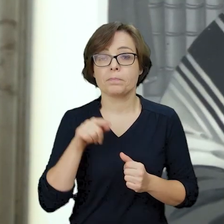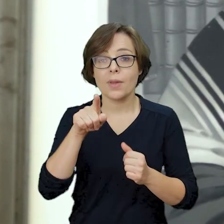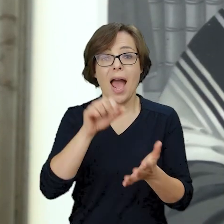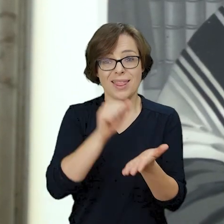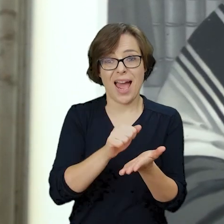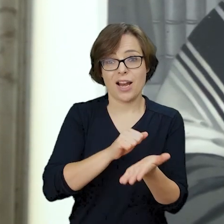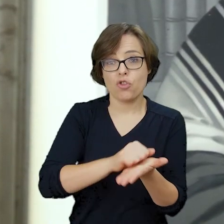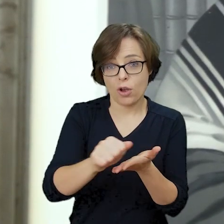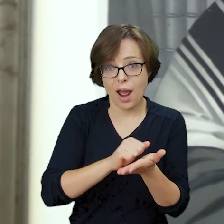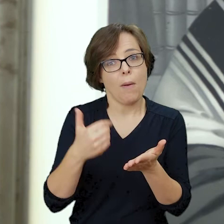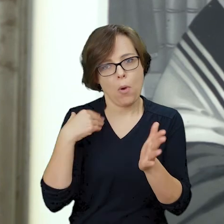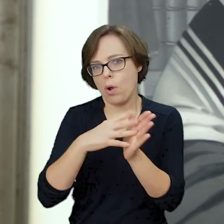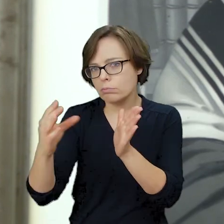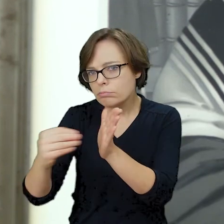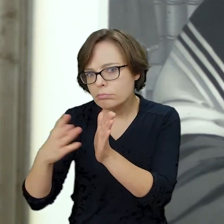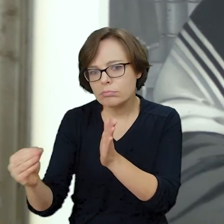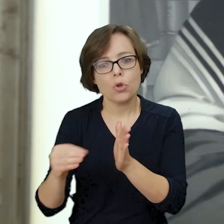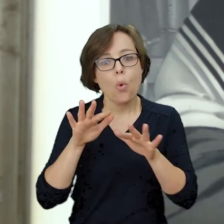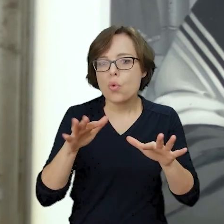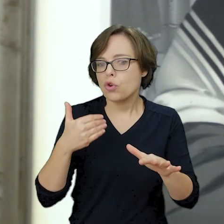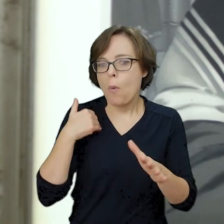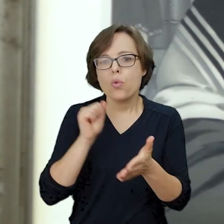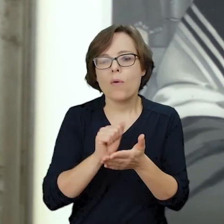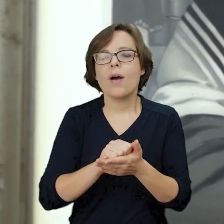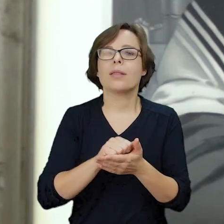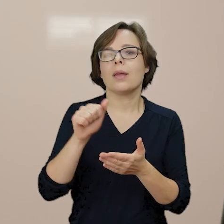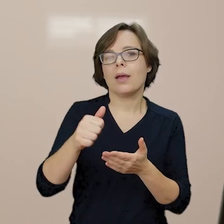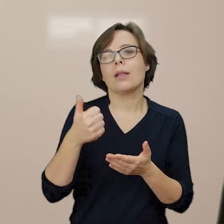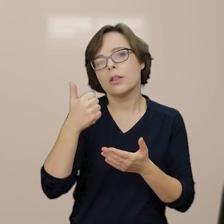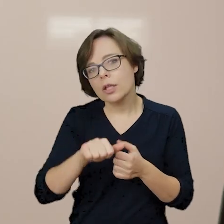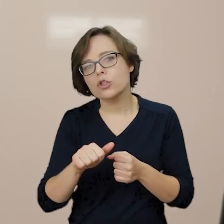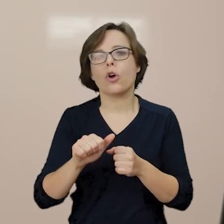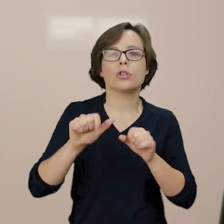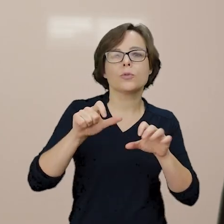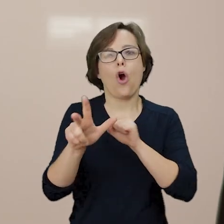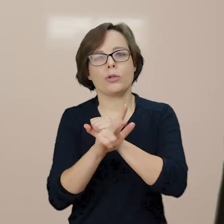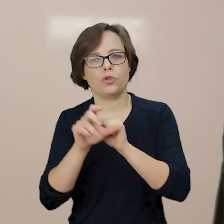Bardzo wiele z nich wydrukowano w latach 80 XIX wieku. Gdy w litewsko-żydowskich domach